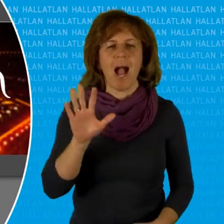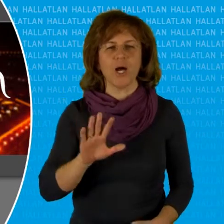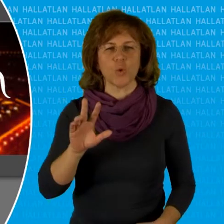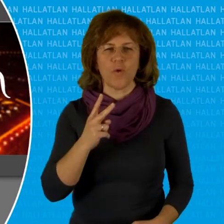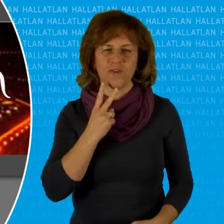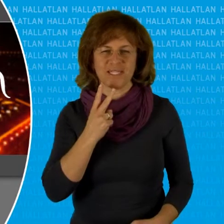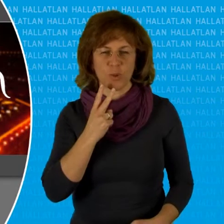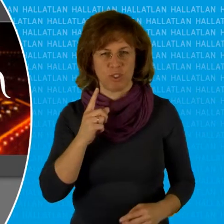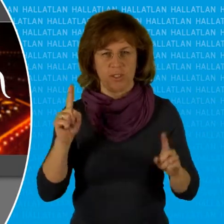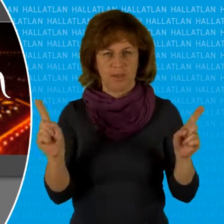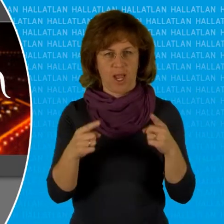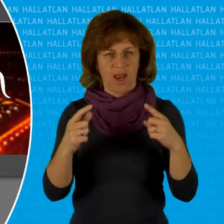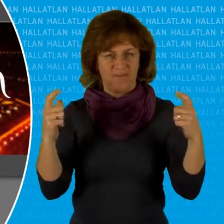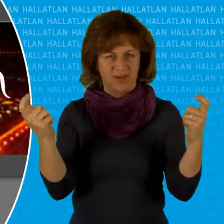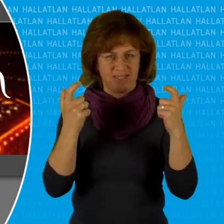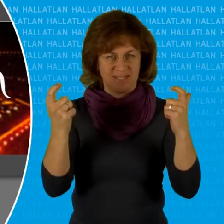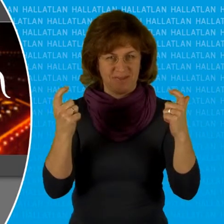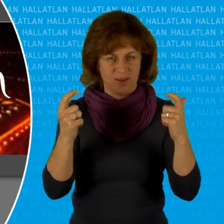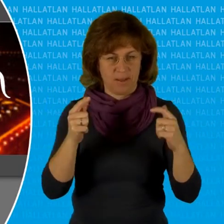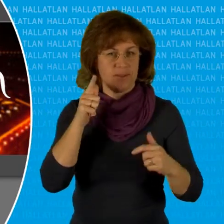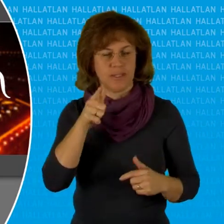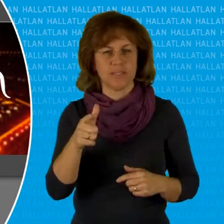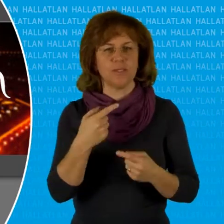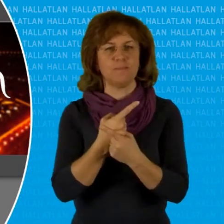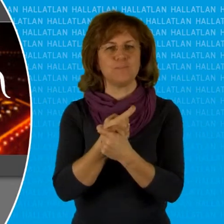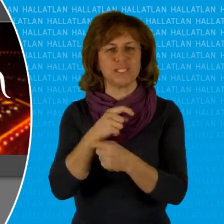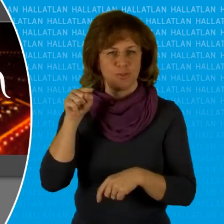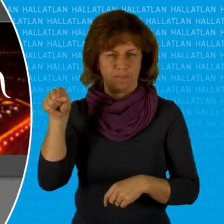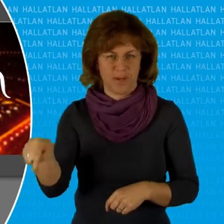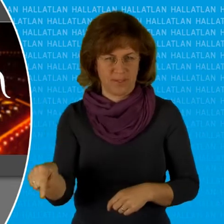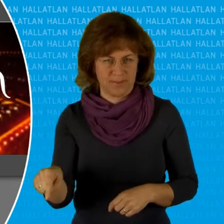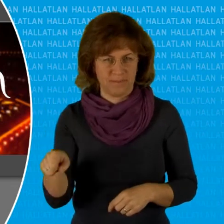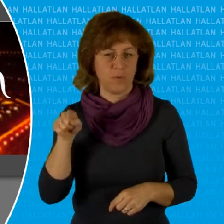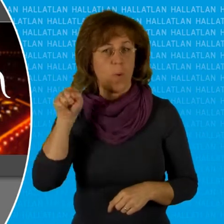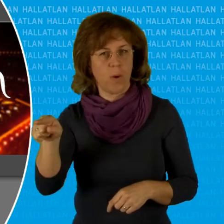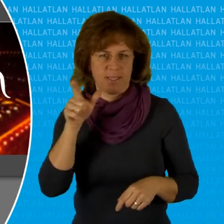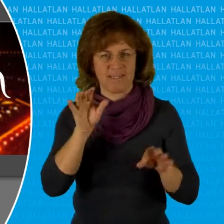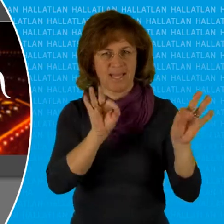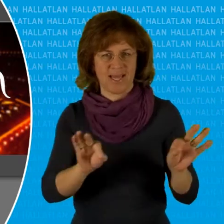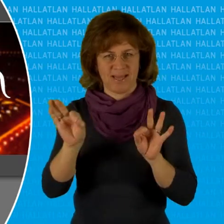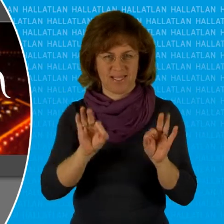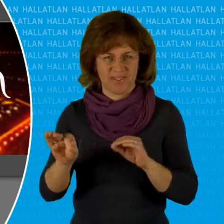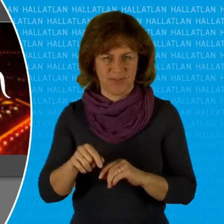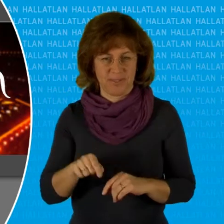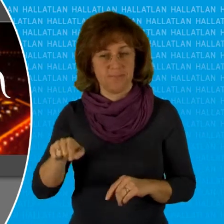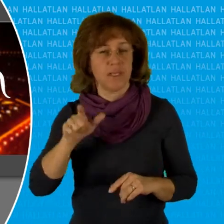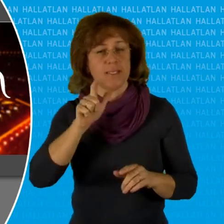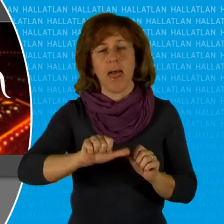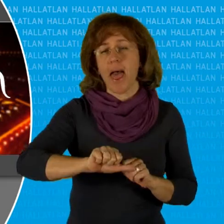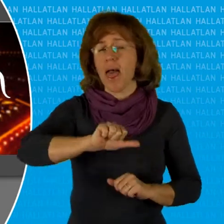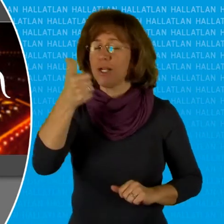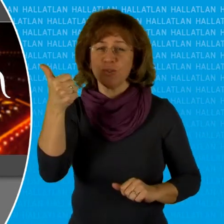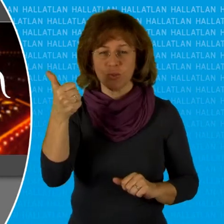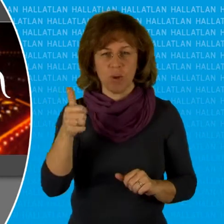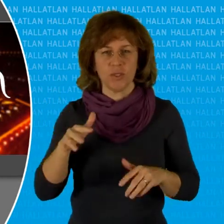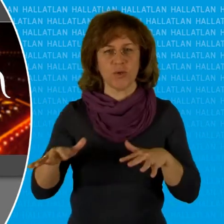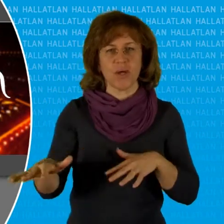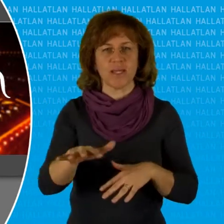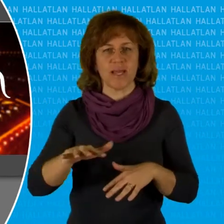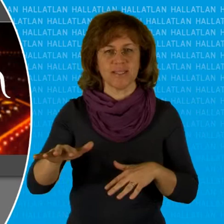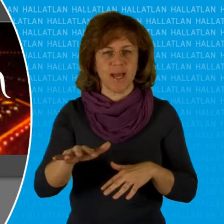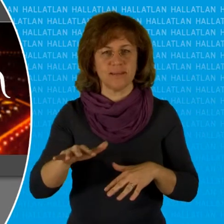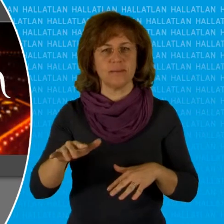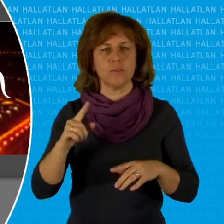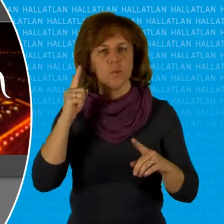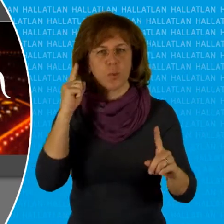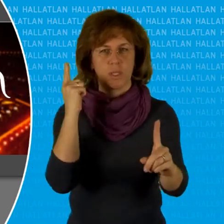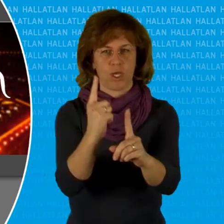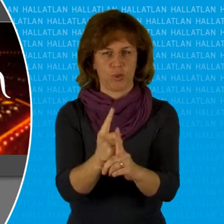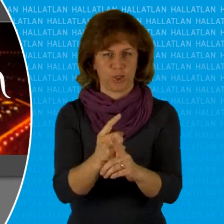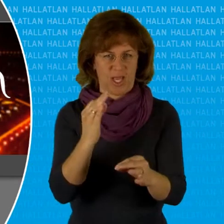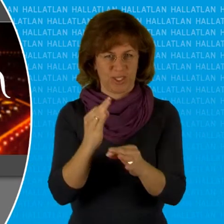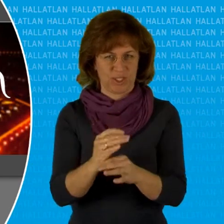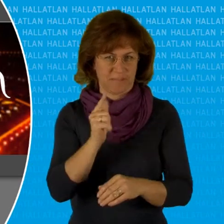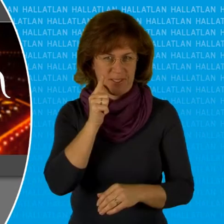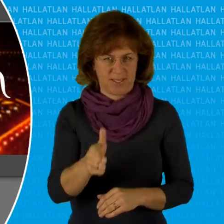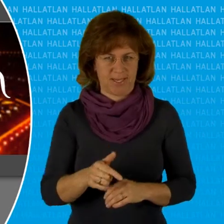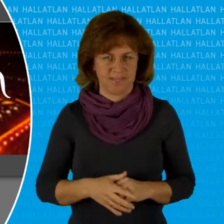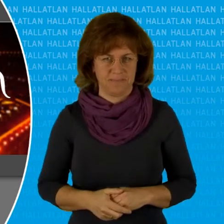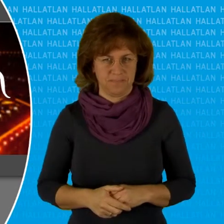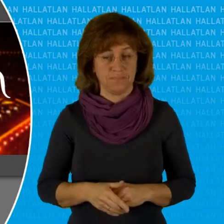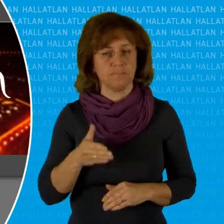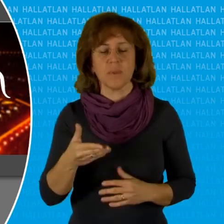A bécsi rendezvény lesz az első környezettudatos esemény az Eurovíziós Dalfesztivál történetében.